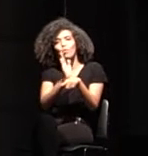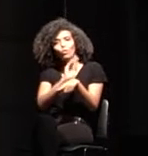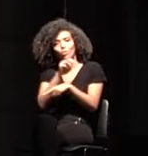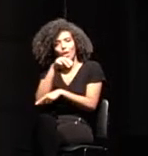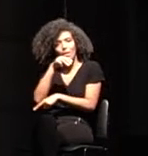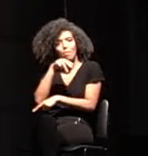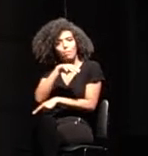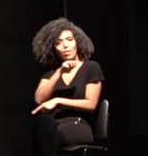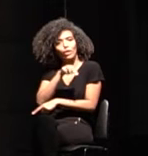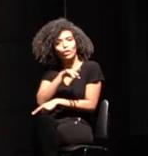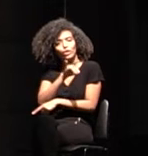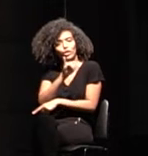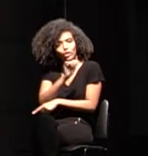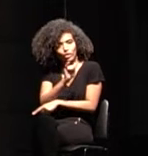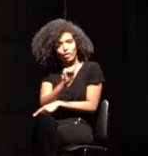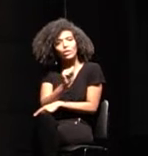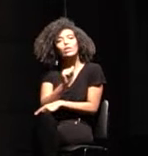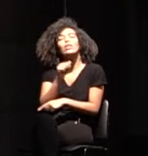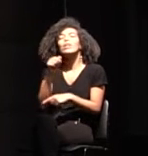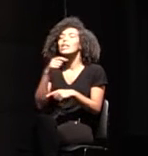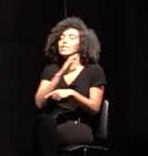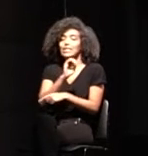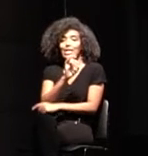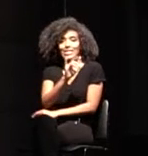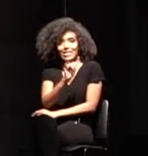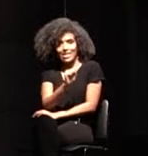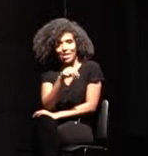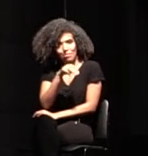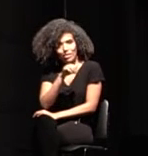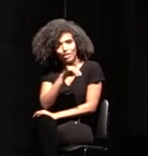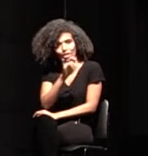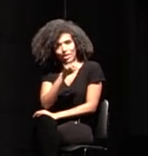Um texto que se chama "Cecilia Mangini: nada é acidente".